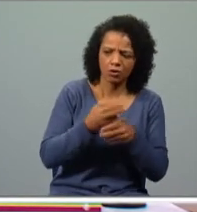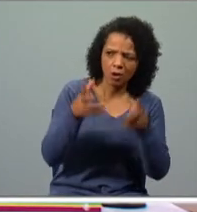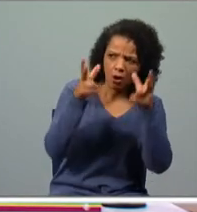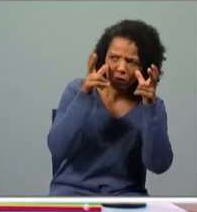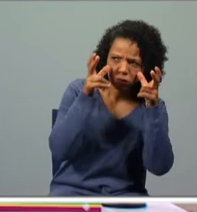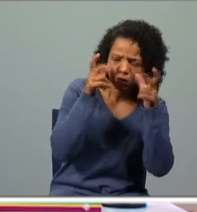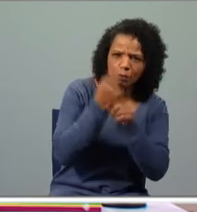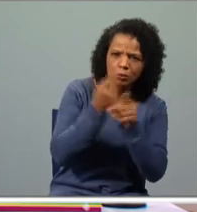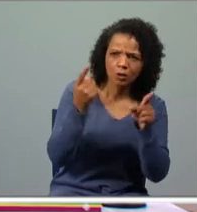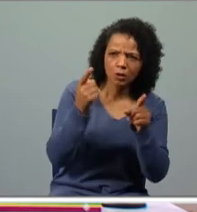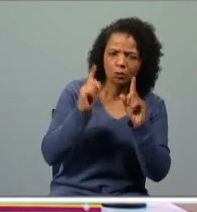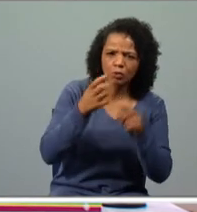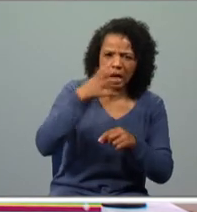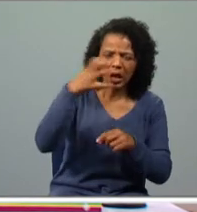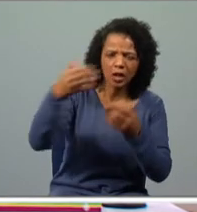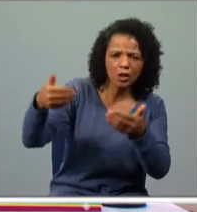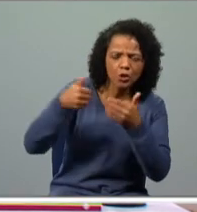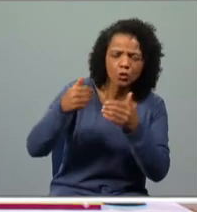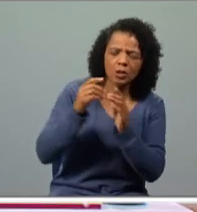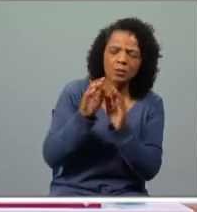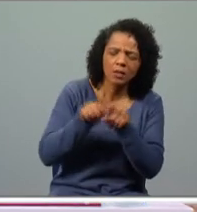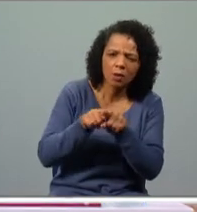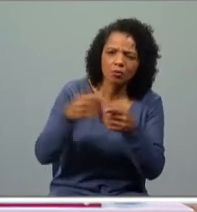começou a gritar a com o dom irmãos acudam irmãos e o que é que aconteceu 開始用兄弟的禮物尖叫幫助兄弟，發生了什麼事